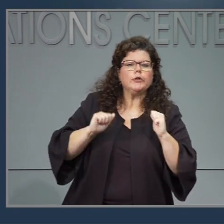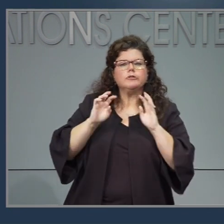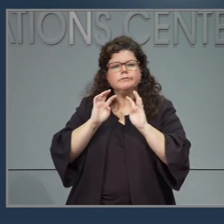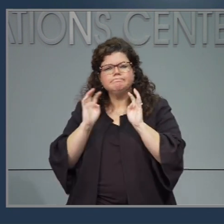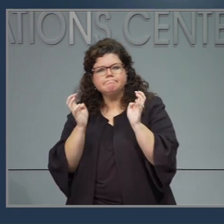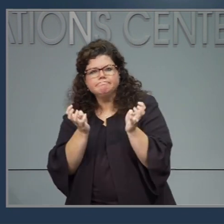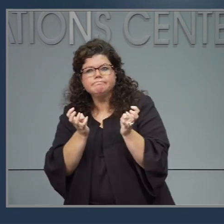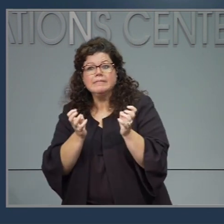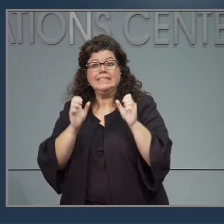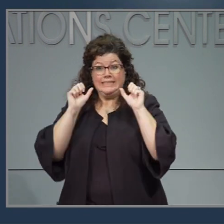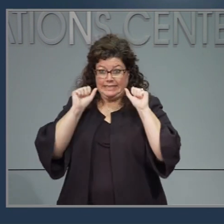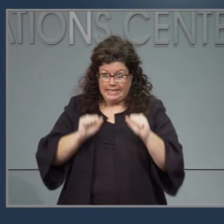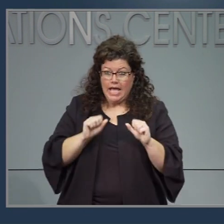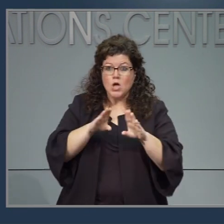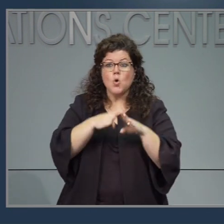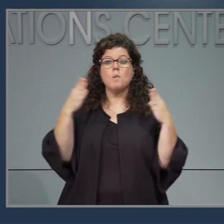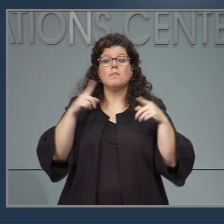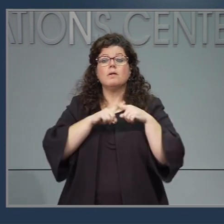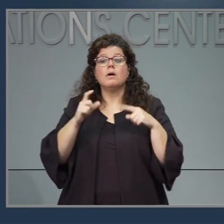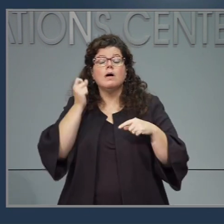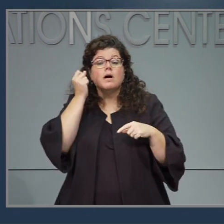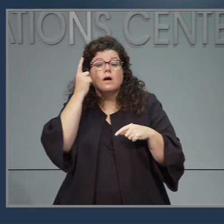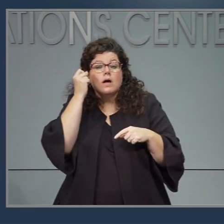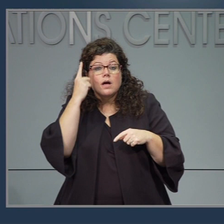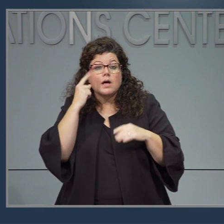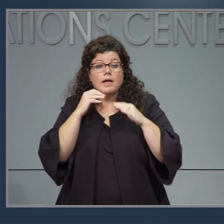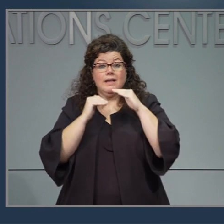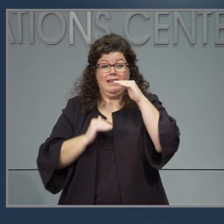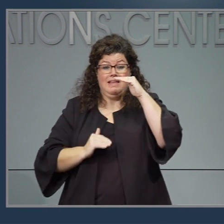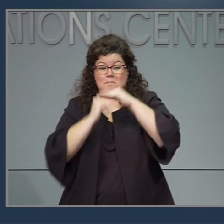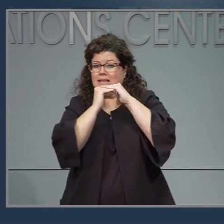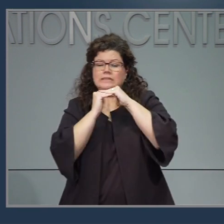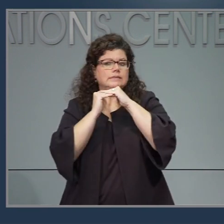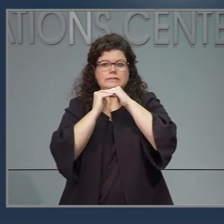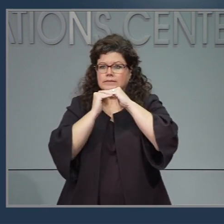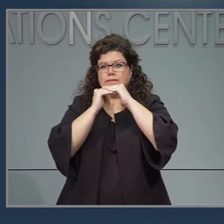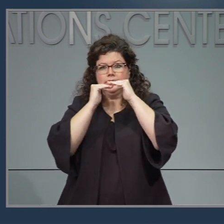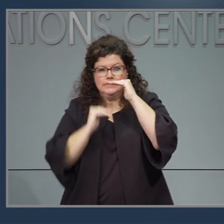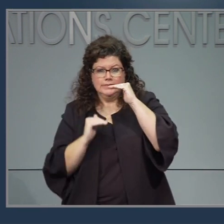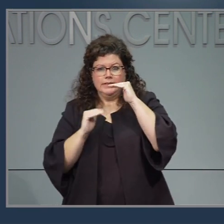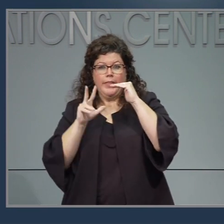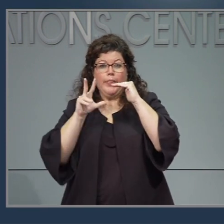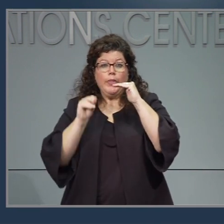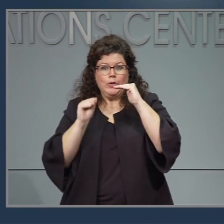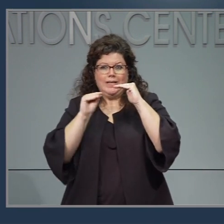capacidad del treinta por ciento al aire libre un cien personas lo que sea menos.